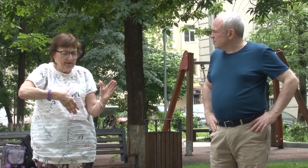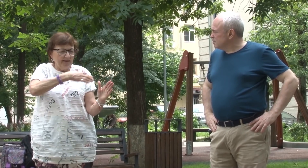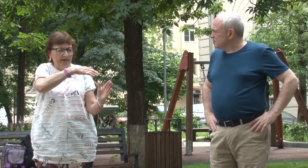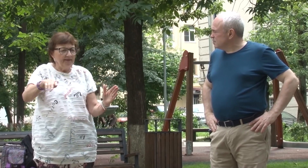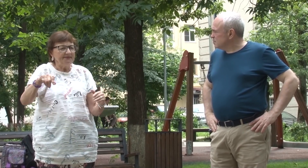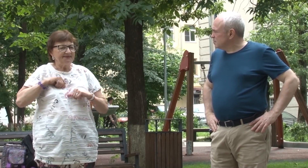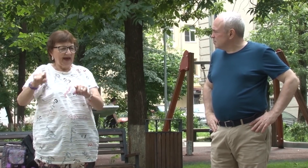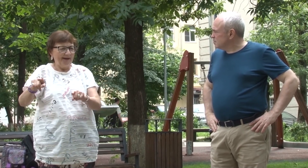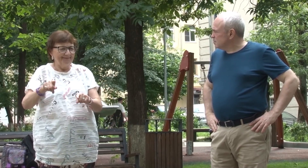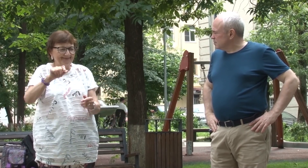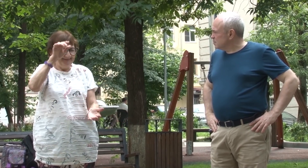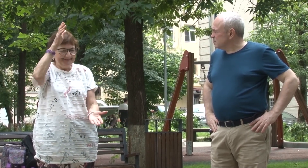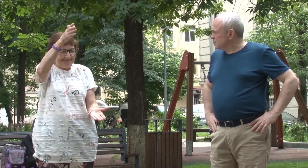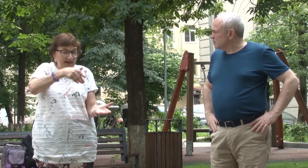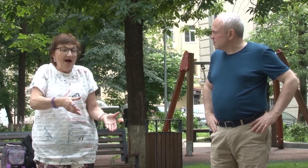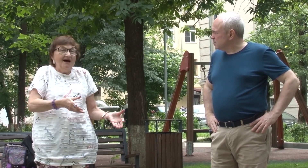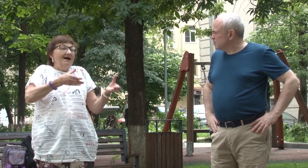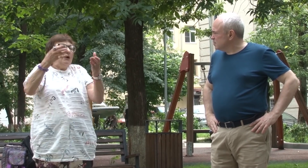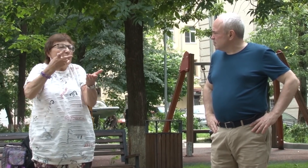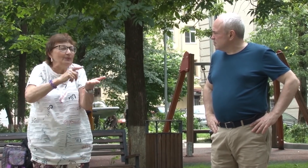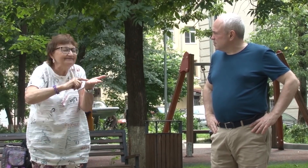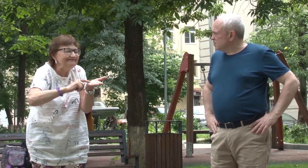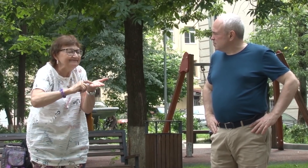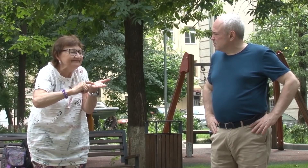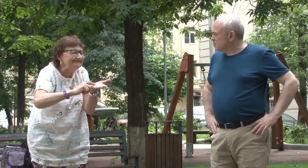которые следовало разрезать.